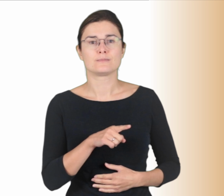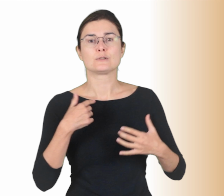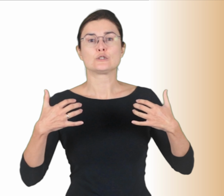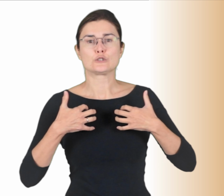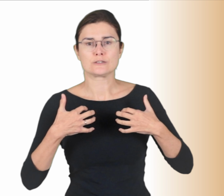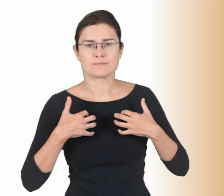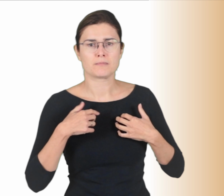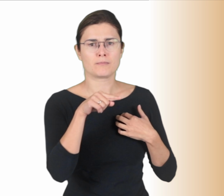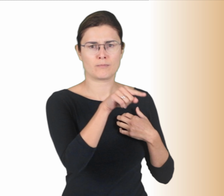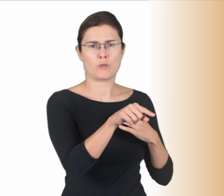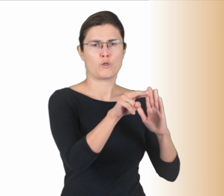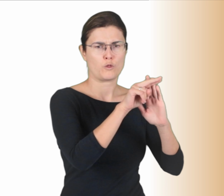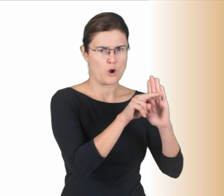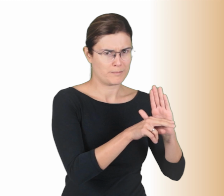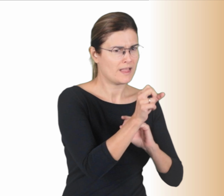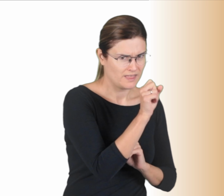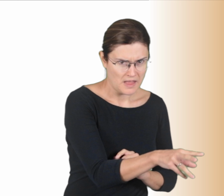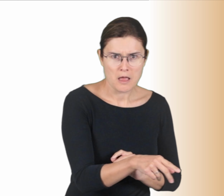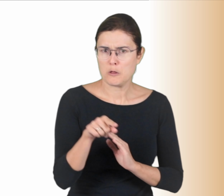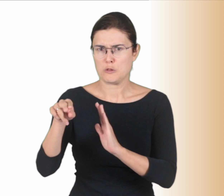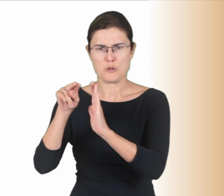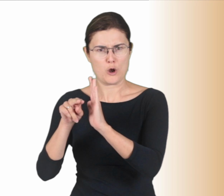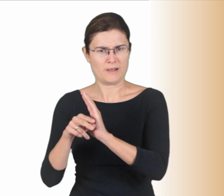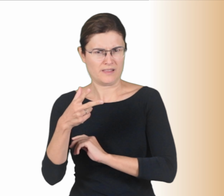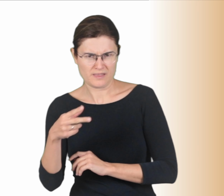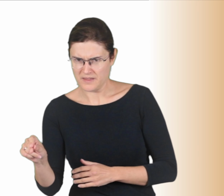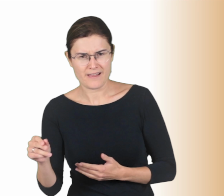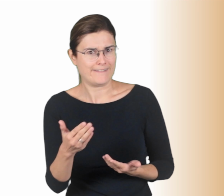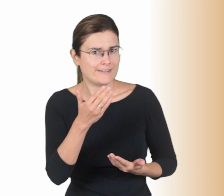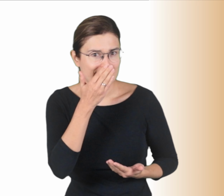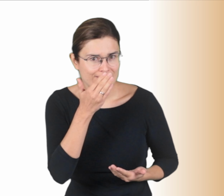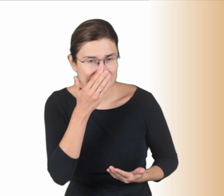Co jest normą w naszym życiu, a co nie?